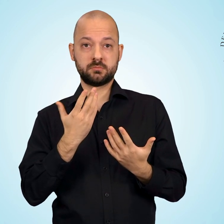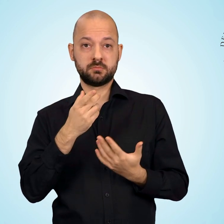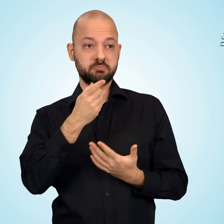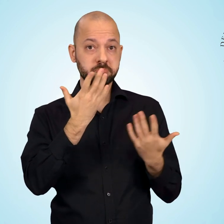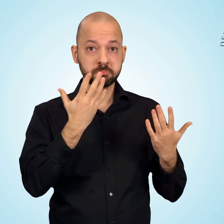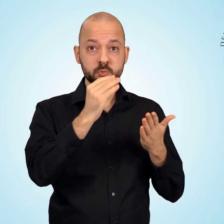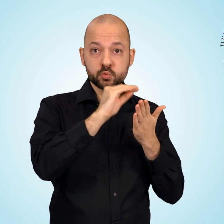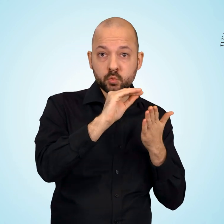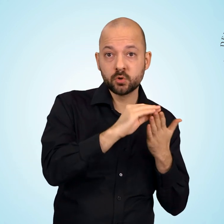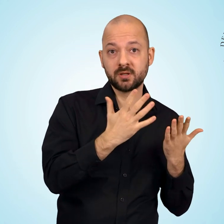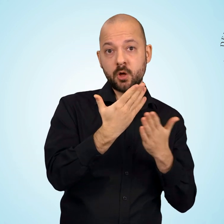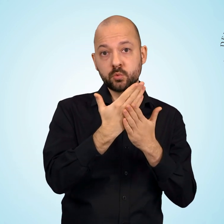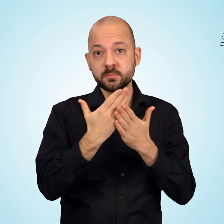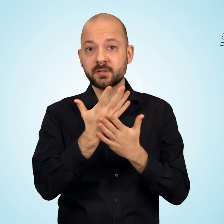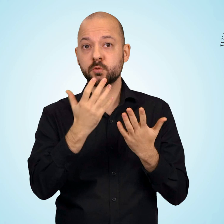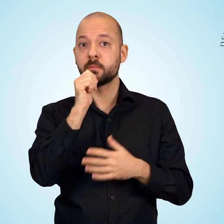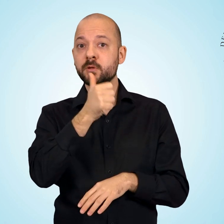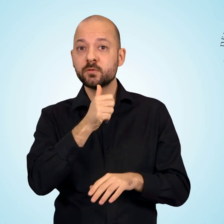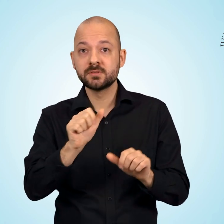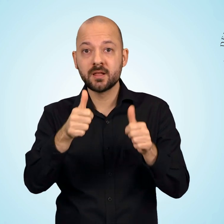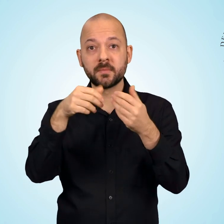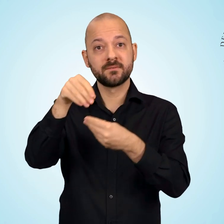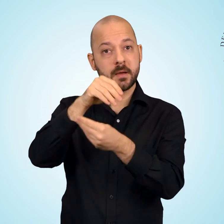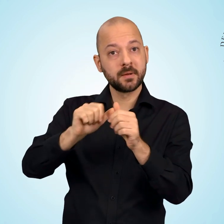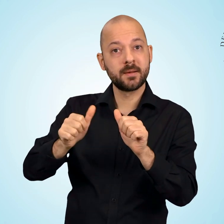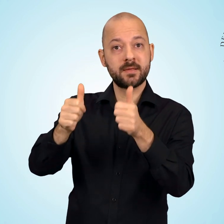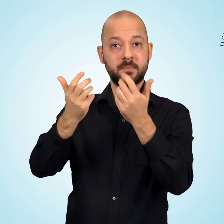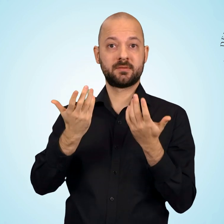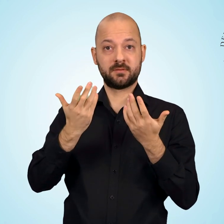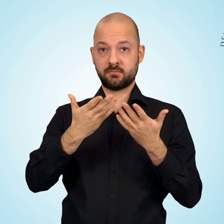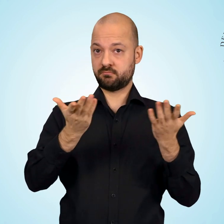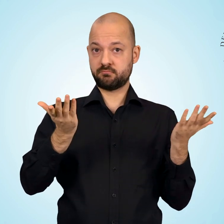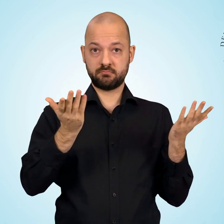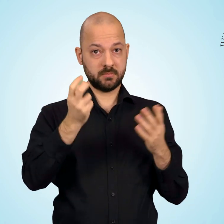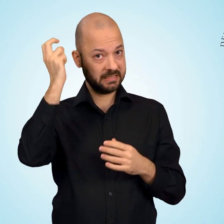von nach Schule und Ausbildung im Berufs- und Familienleben stehenden